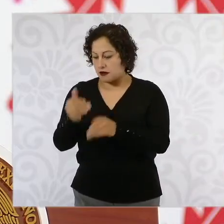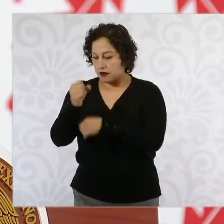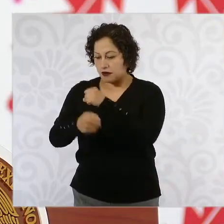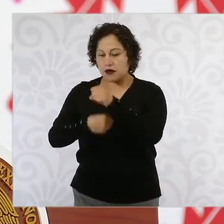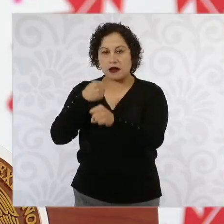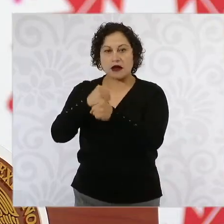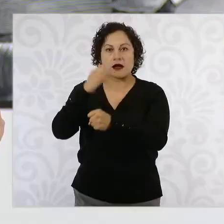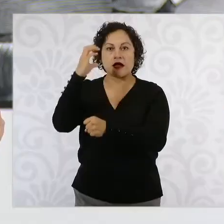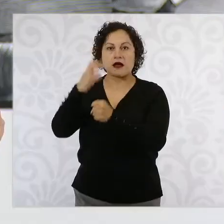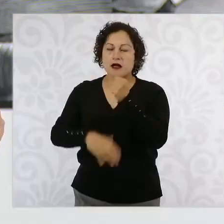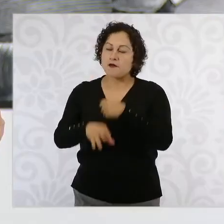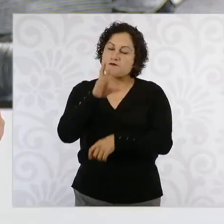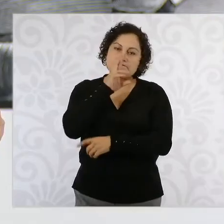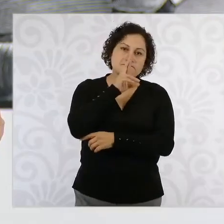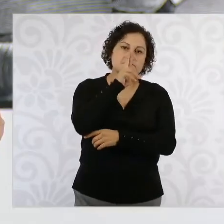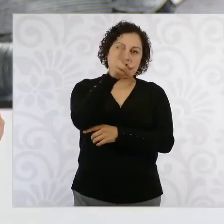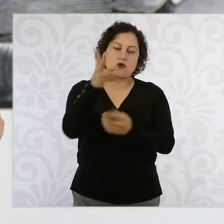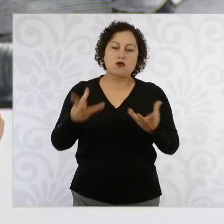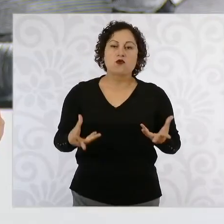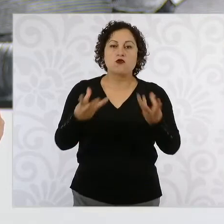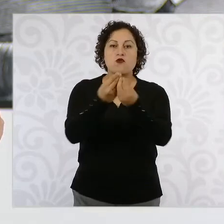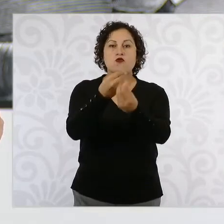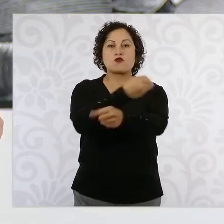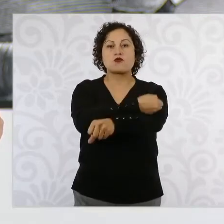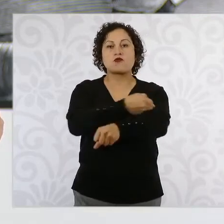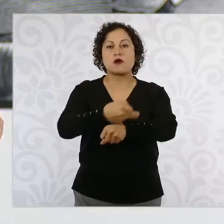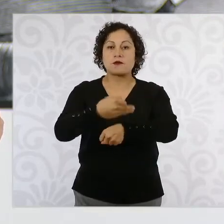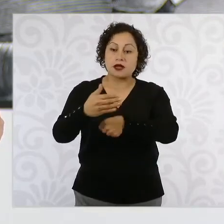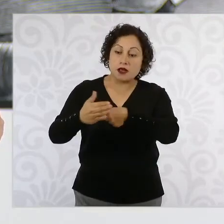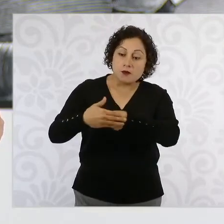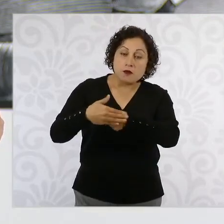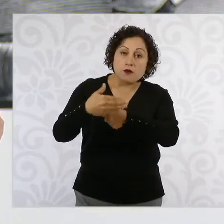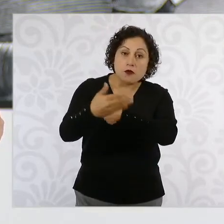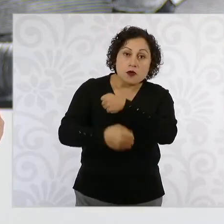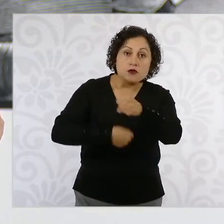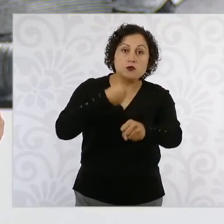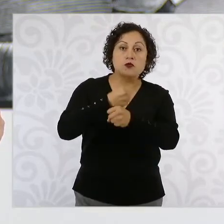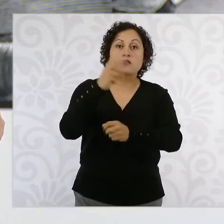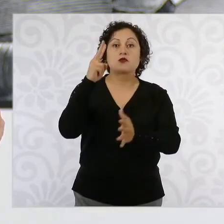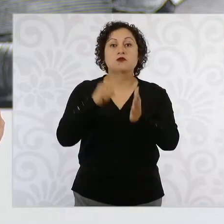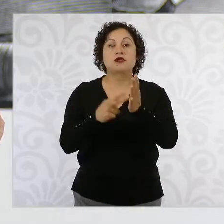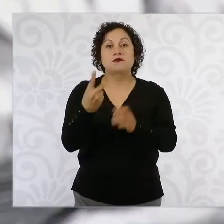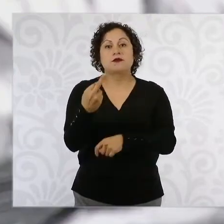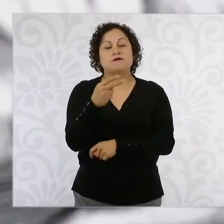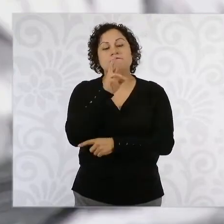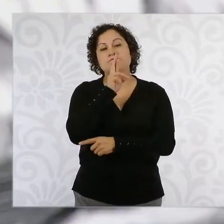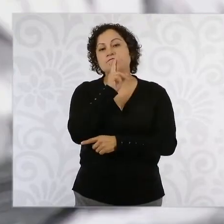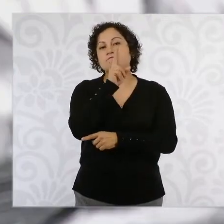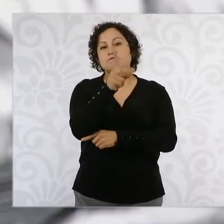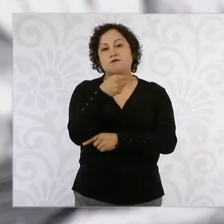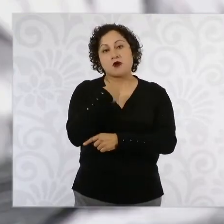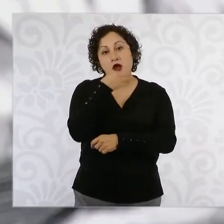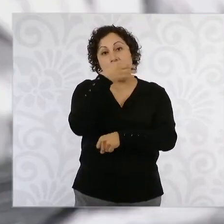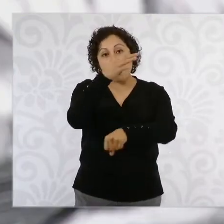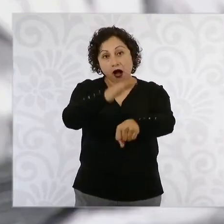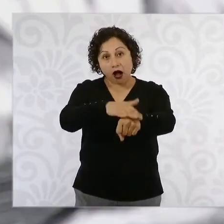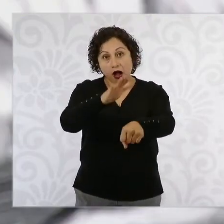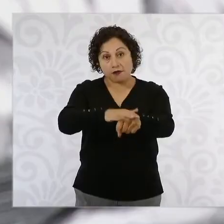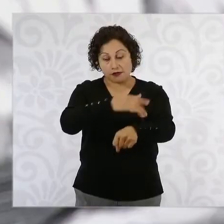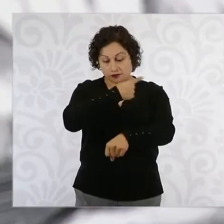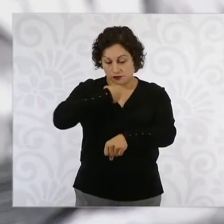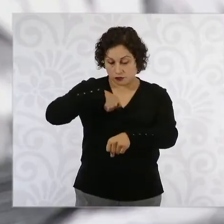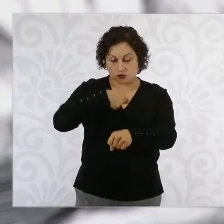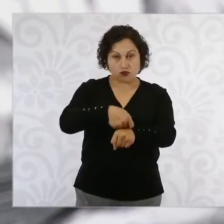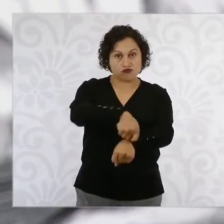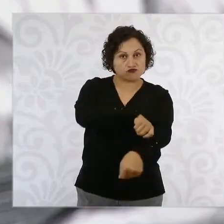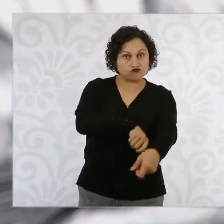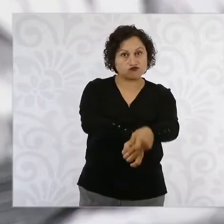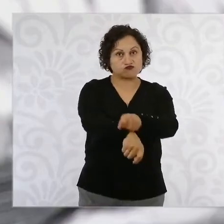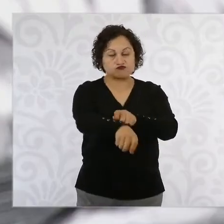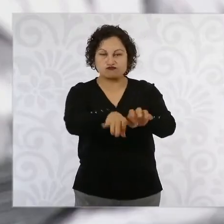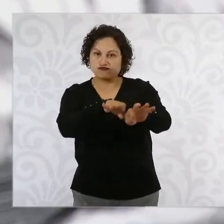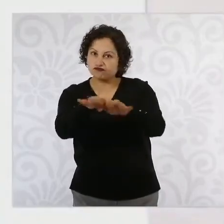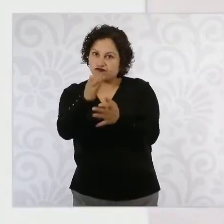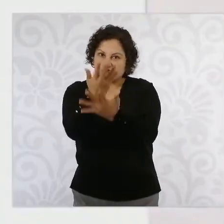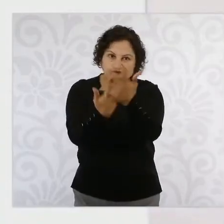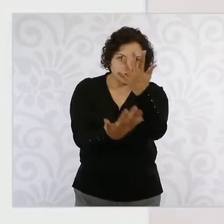para el 2025 decirles que vamos a trabajar en cuerpo y alma con cuerpo y alma para el bienestar